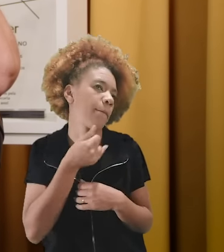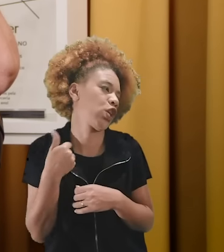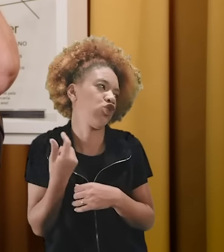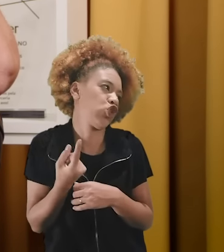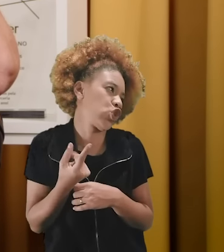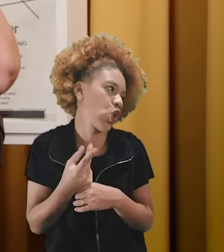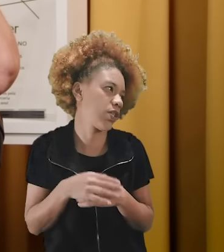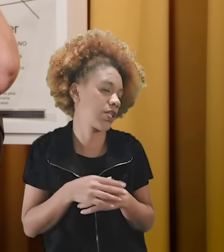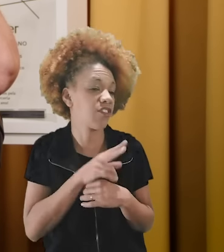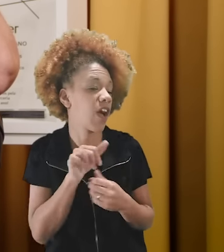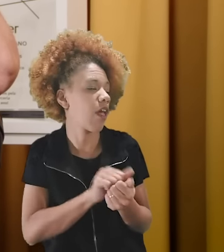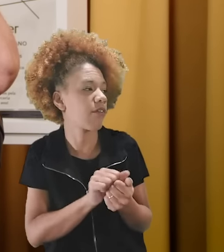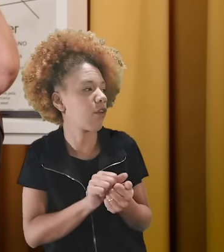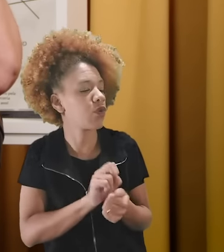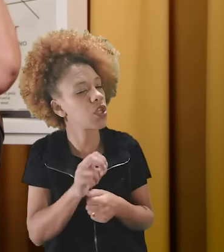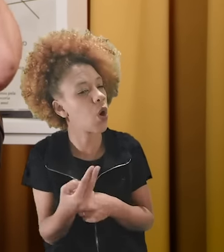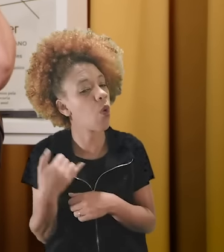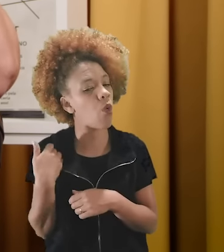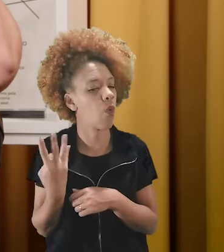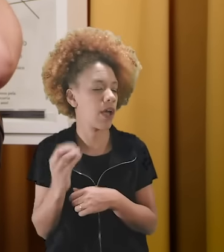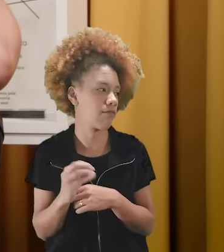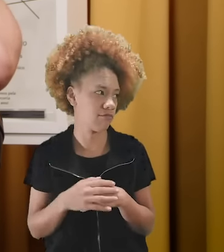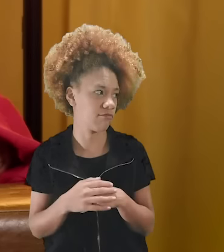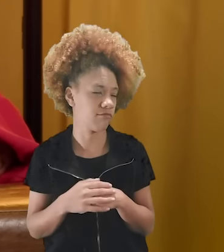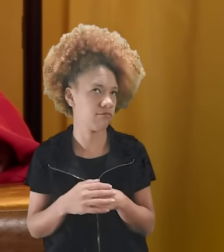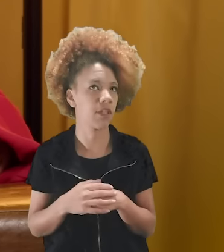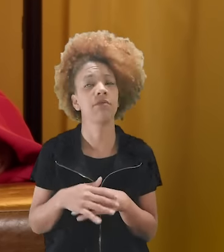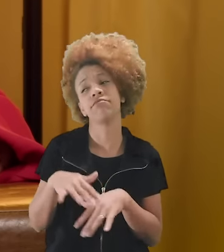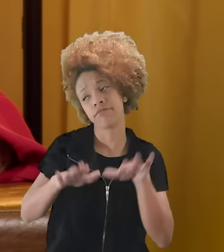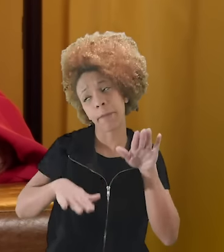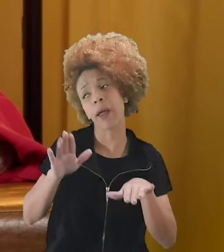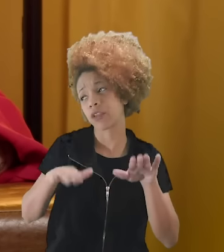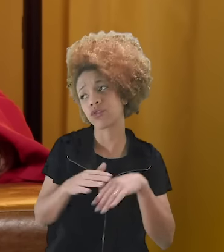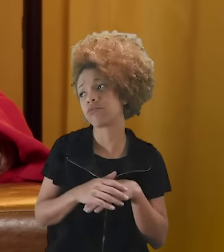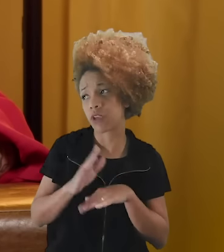de 12 anos que tá mandando você lavar louça ou é um cara de 40 cara é bem variado viu é bem